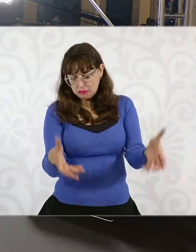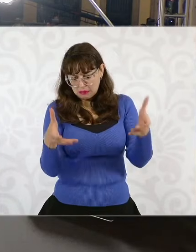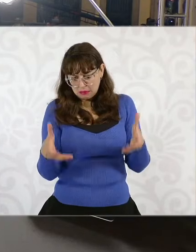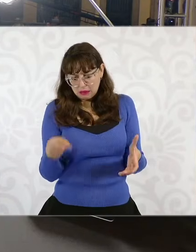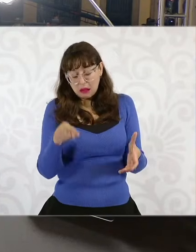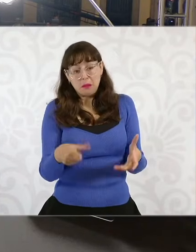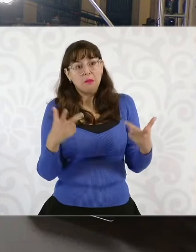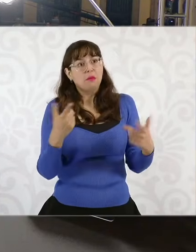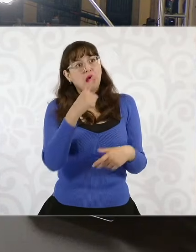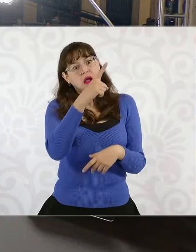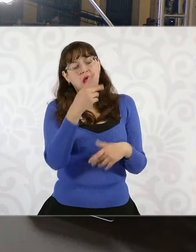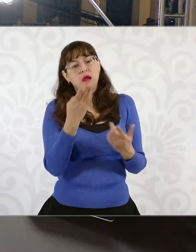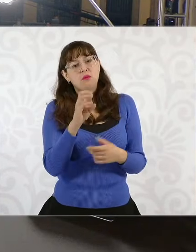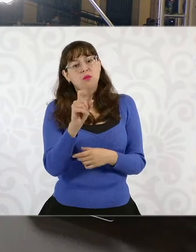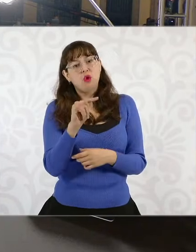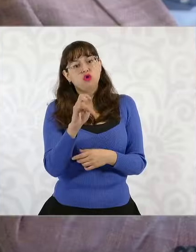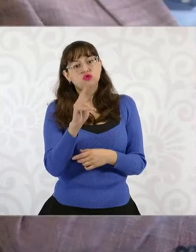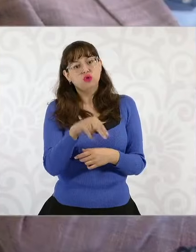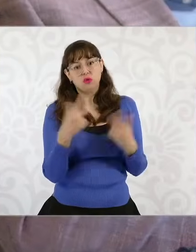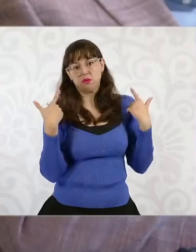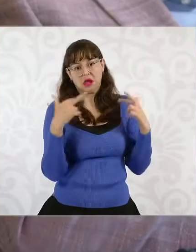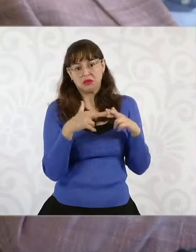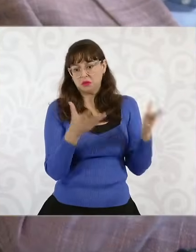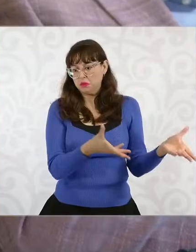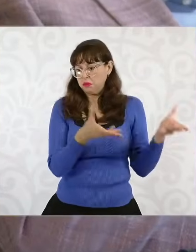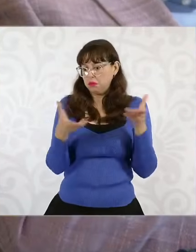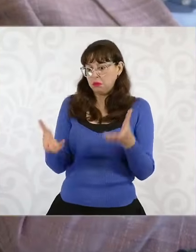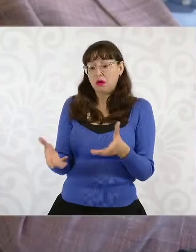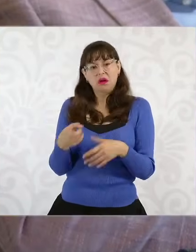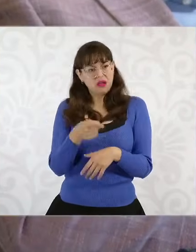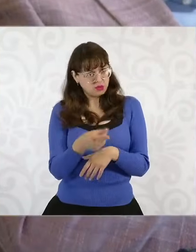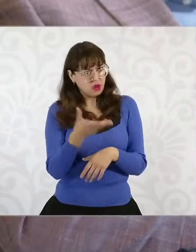piezas arqueológicas que se regresan a nuestro país. Elina sabía de esta existencia. si nos